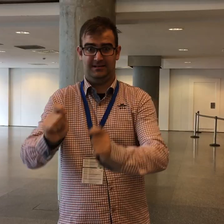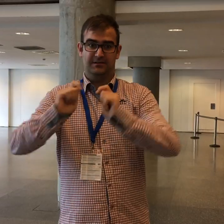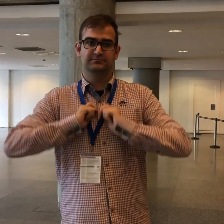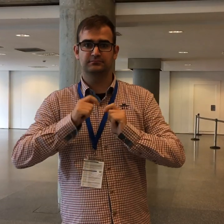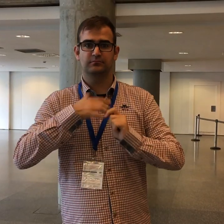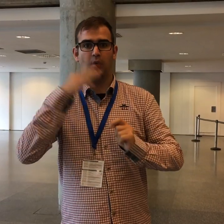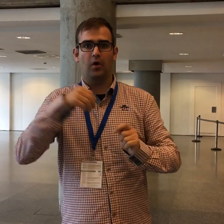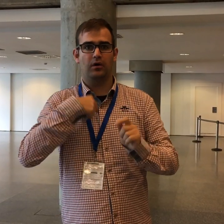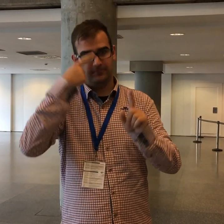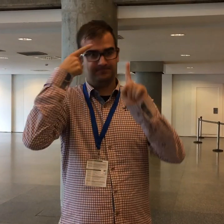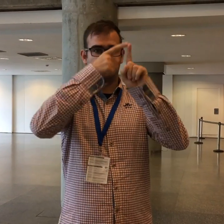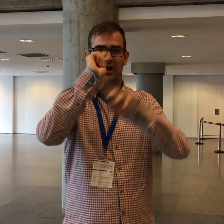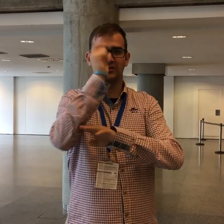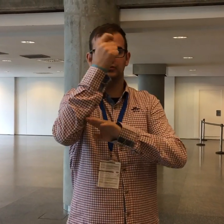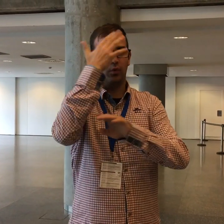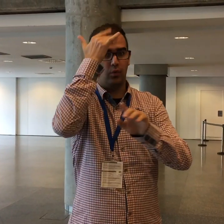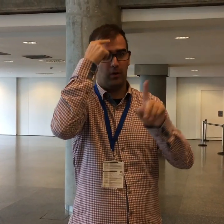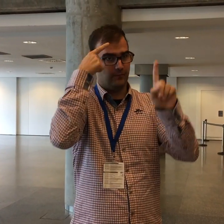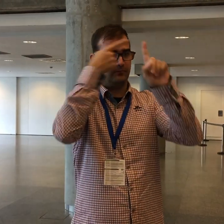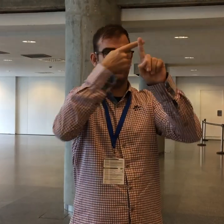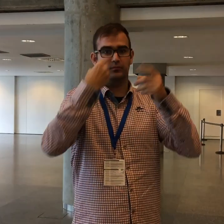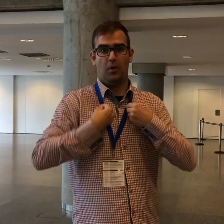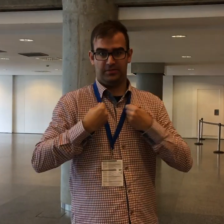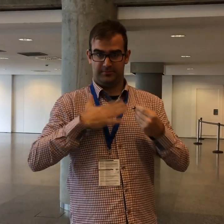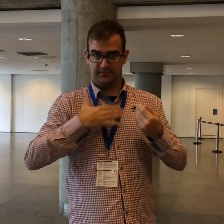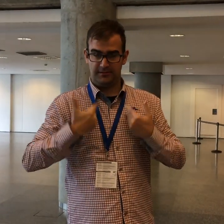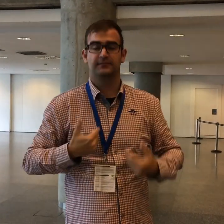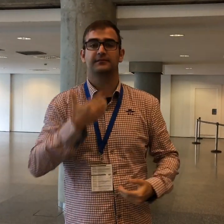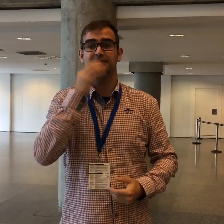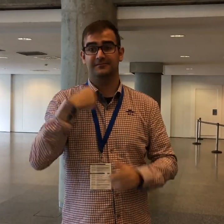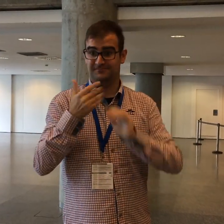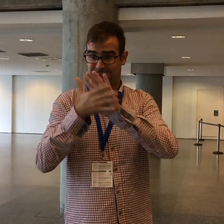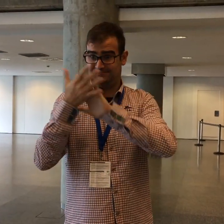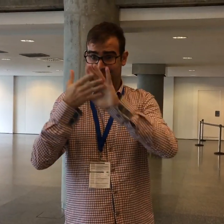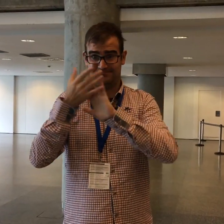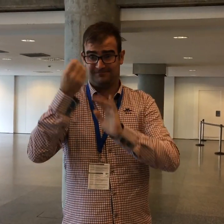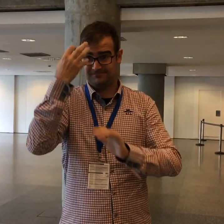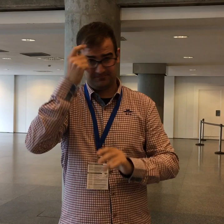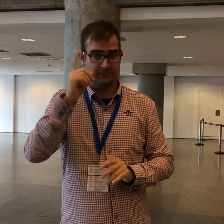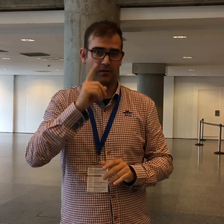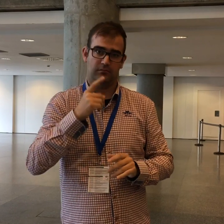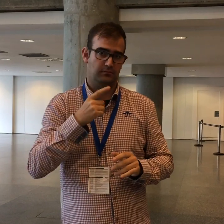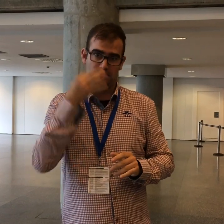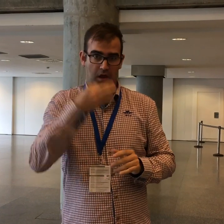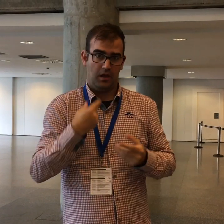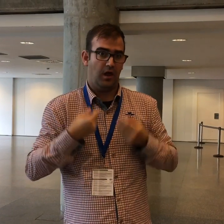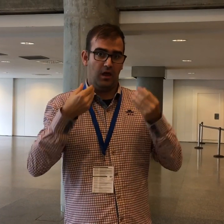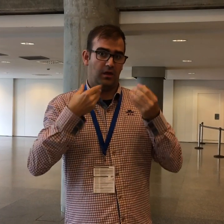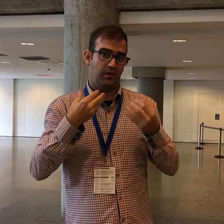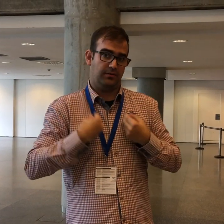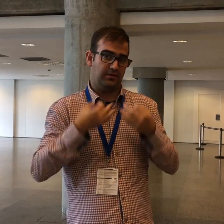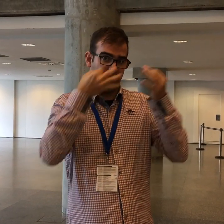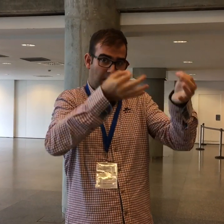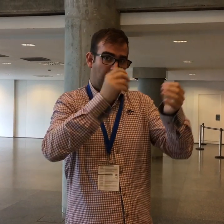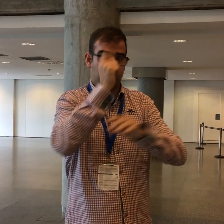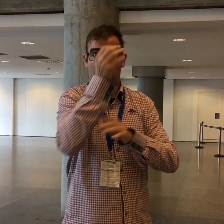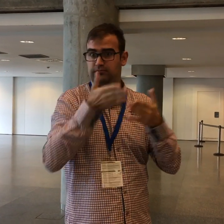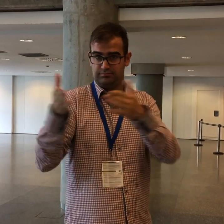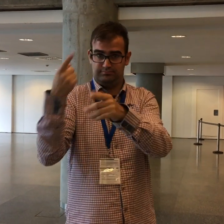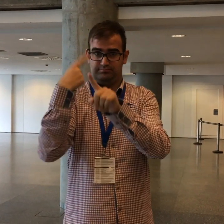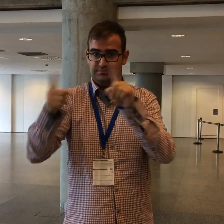La LS permite conseguir mis metas vitales, de no aprenderla, mi camino habría sido diferente.